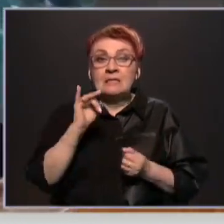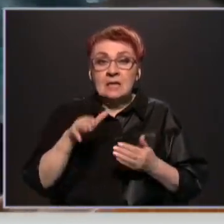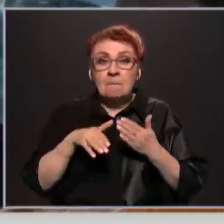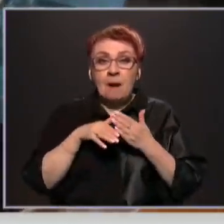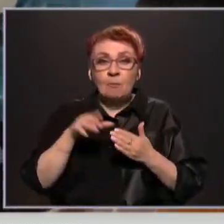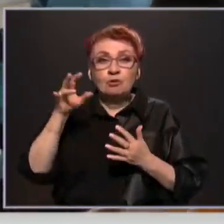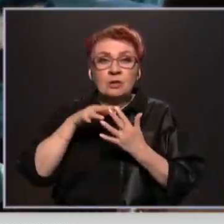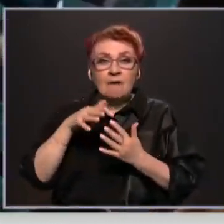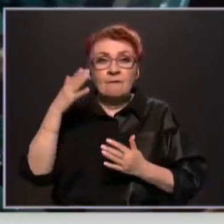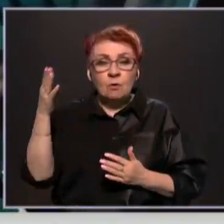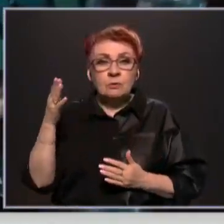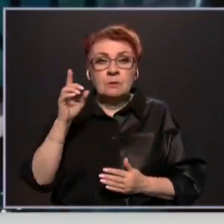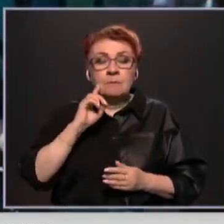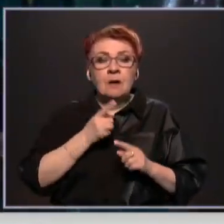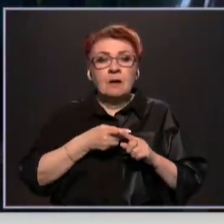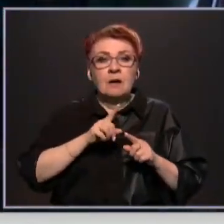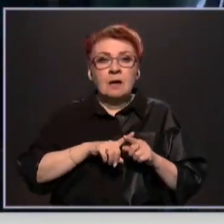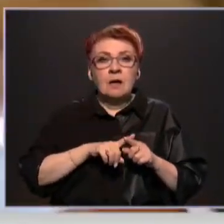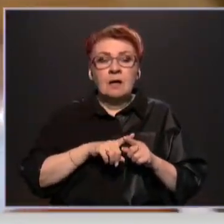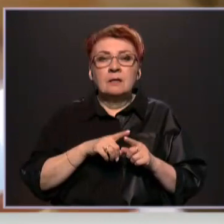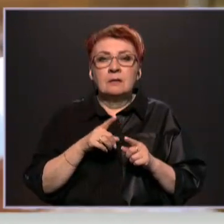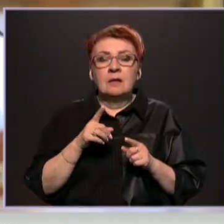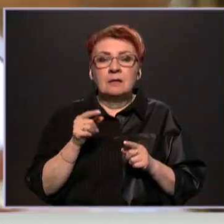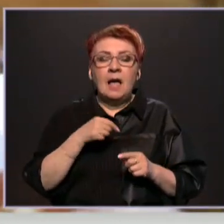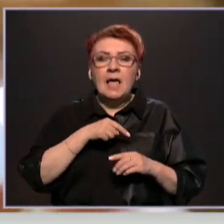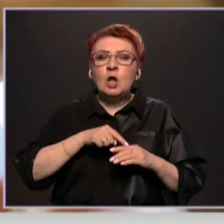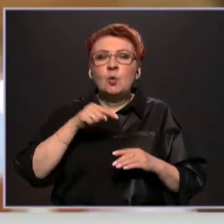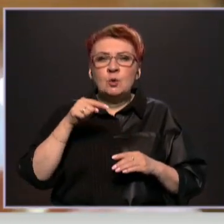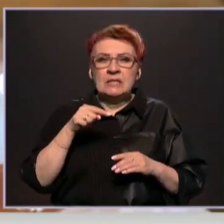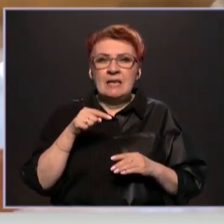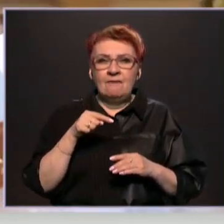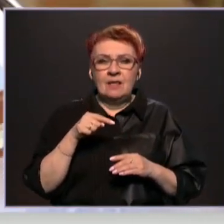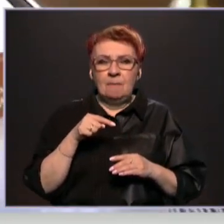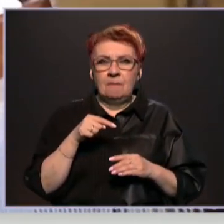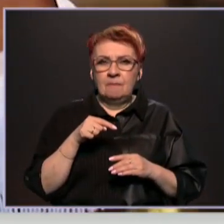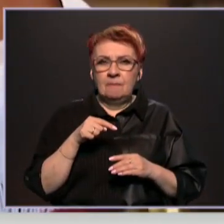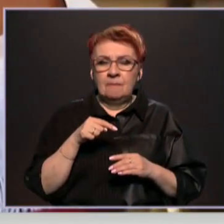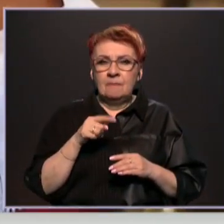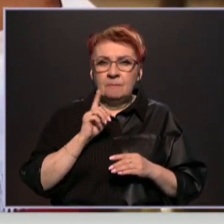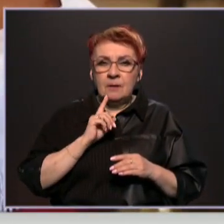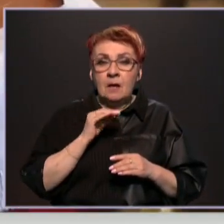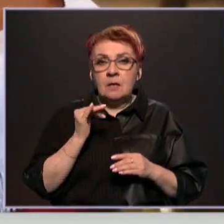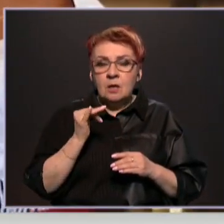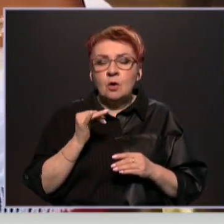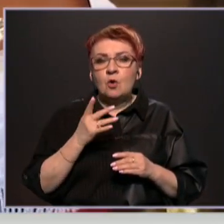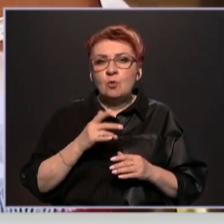э-э пока это на инстинктивном уровне у многих но всё это перерастает уже более осмысленное